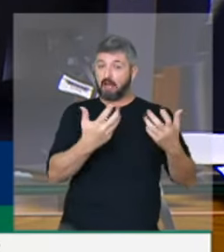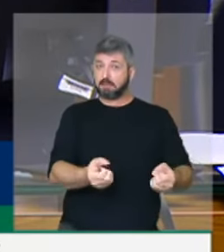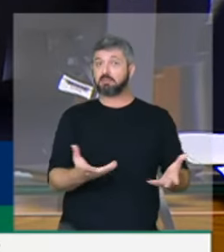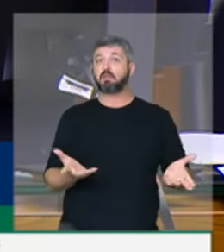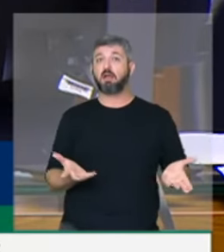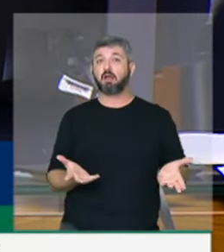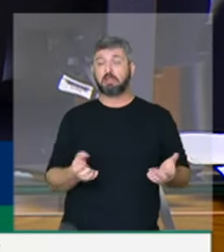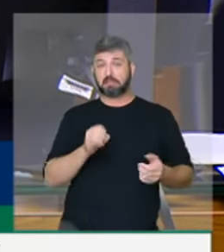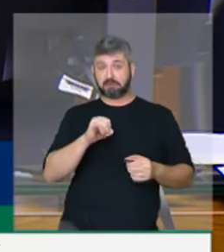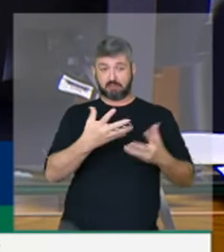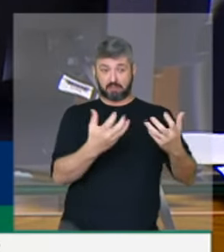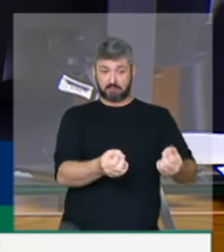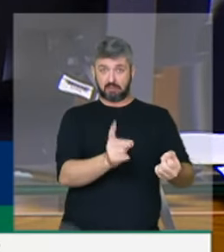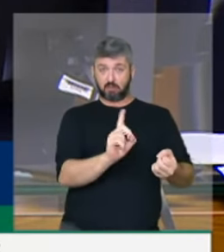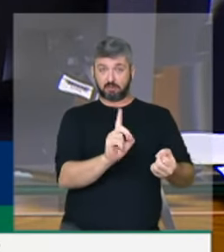PRATICADOS POR TODOS NÓS... ESSE ESFORÇO NÃO PRODUZIRÁ